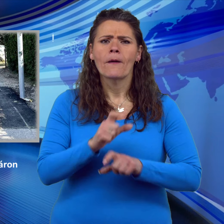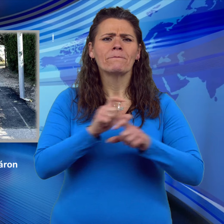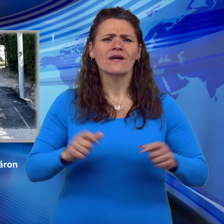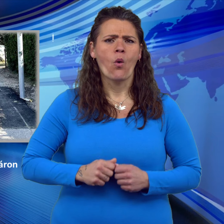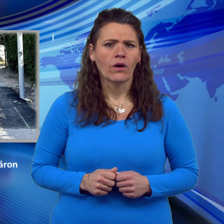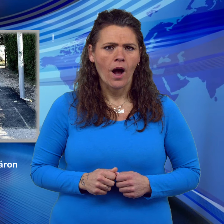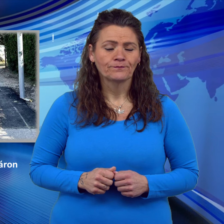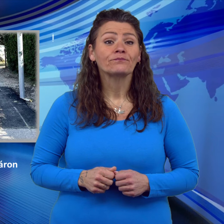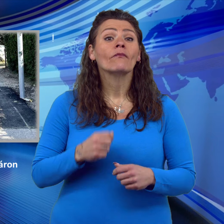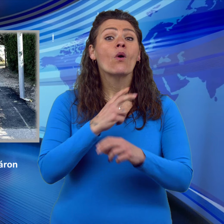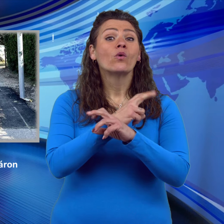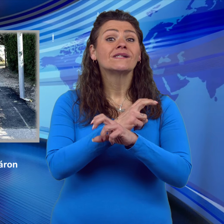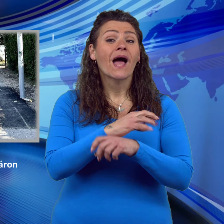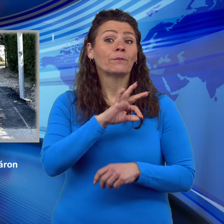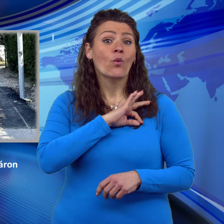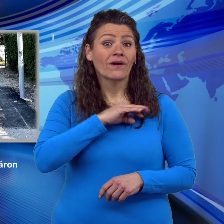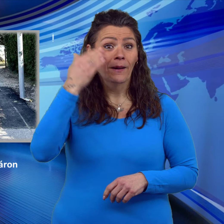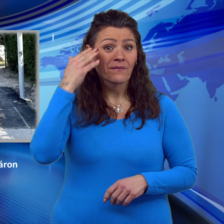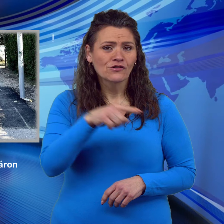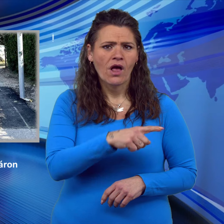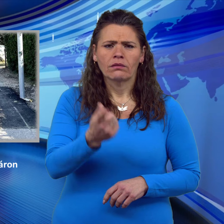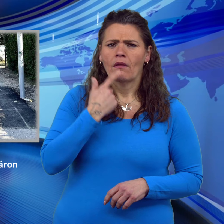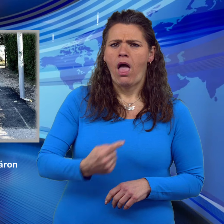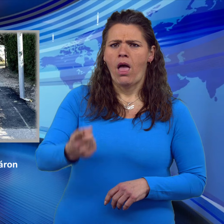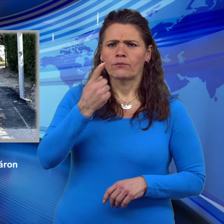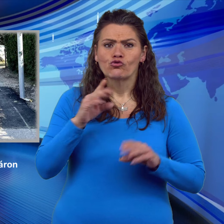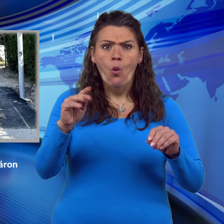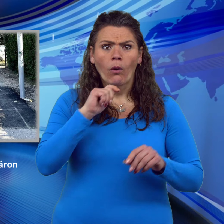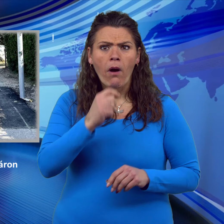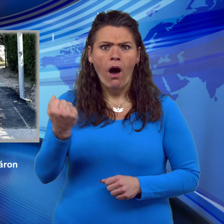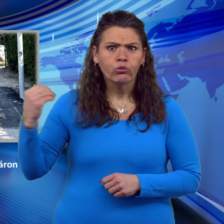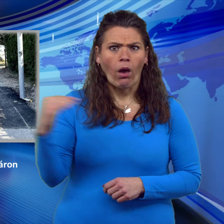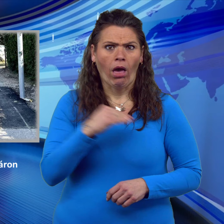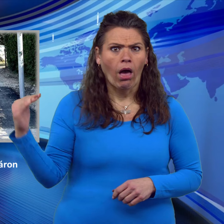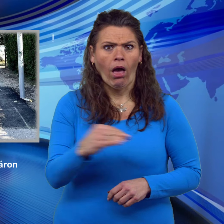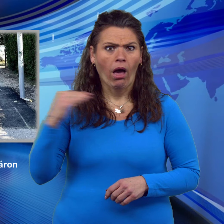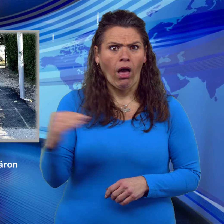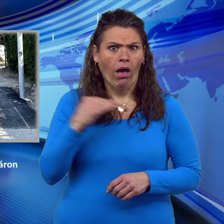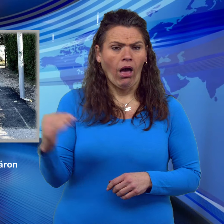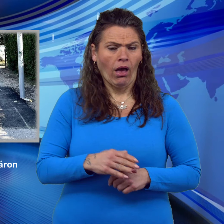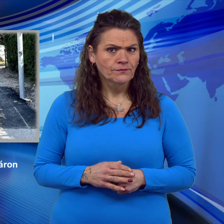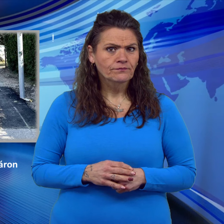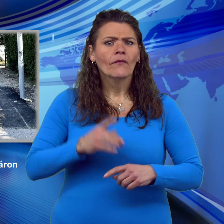Az osztrák polgármesternek nem tetszett, a település a magyar ingázók jelentette autóforgalom miatt.